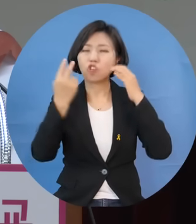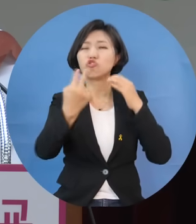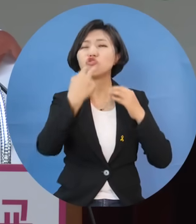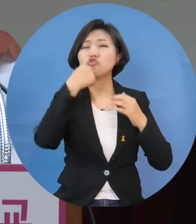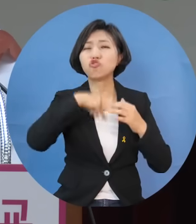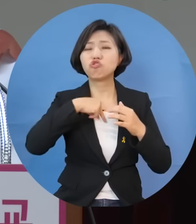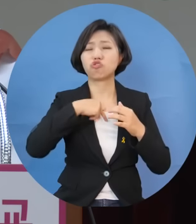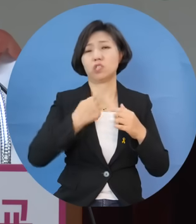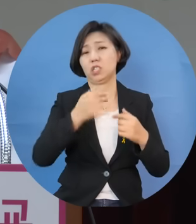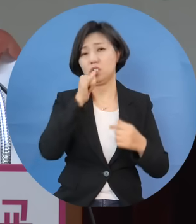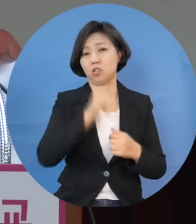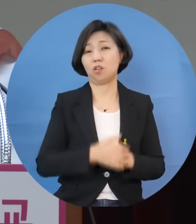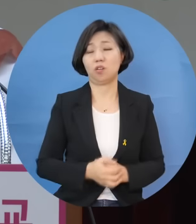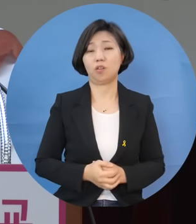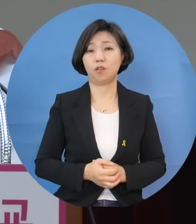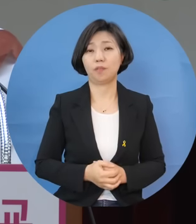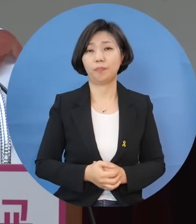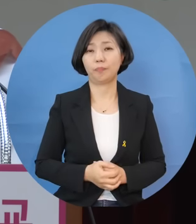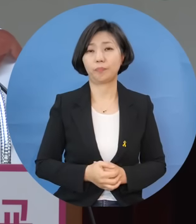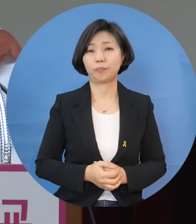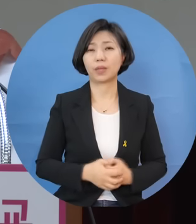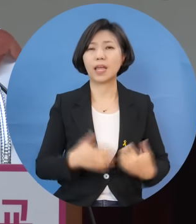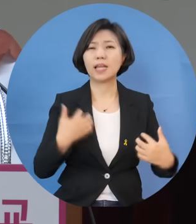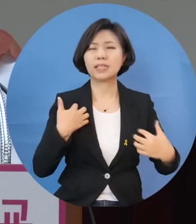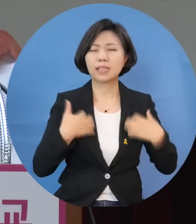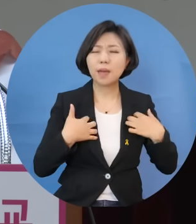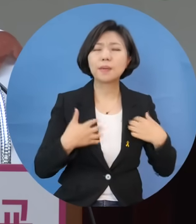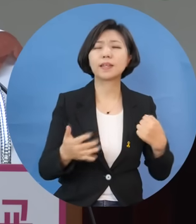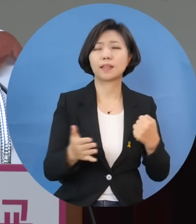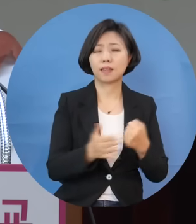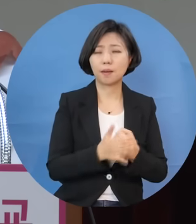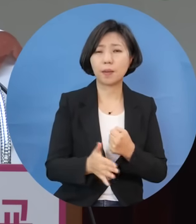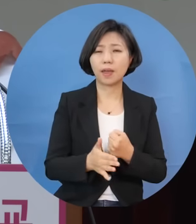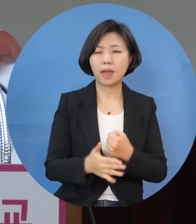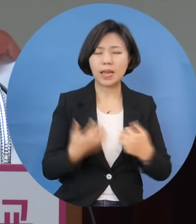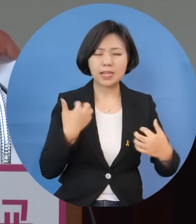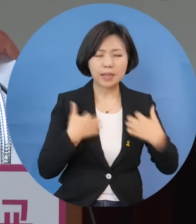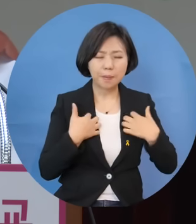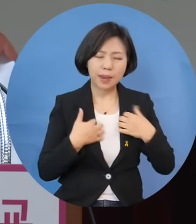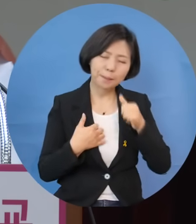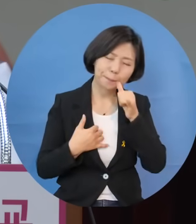그런데 우리는 그 즐거움 때문에, 즐거움에 눈이 멀어서